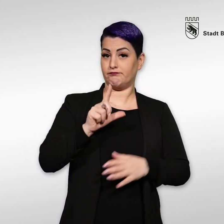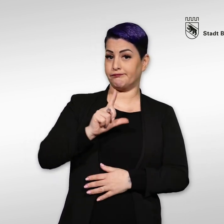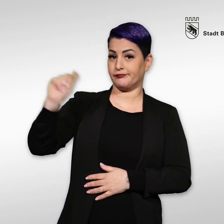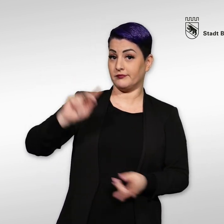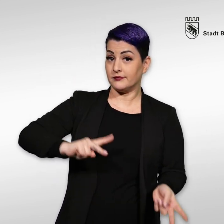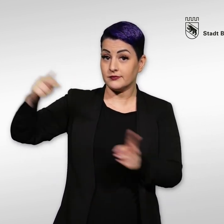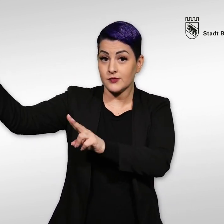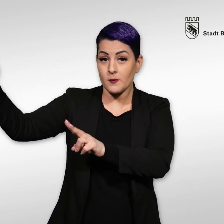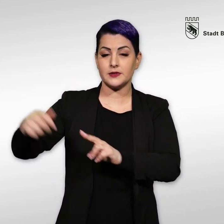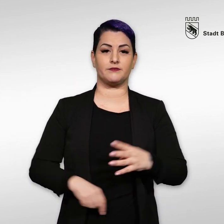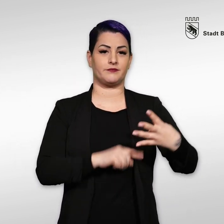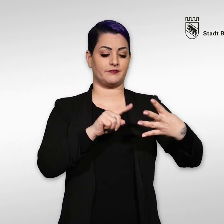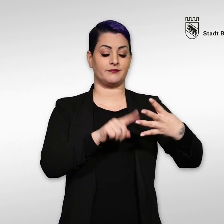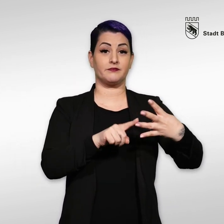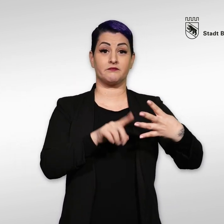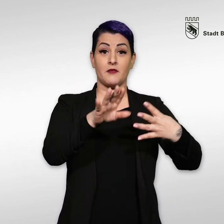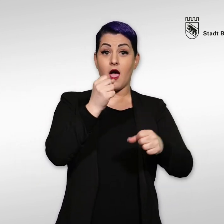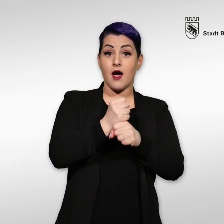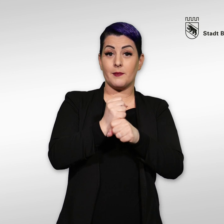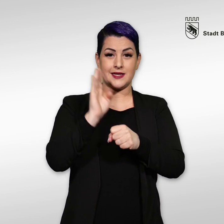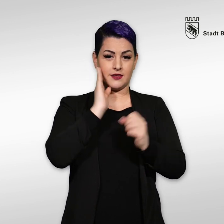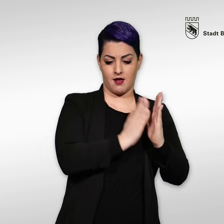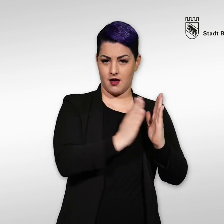Übernachten Sie an den Arbeitstagen in Bern?